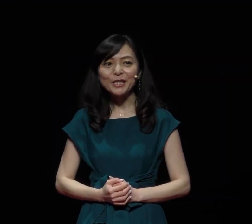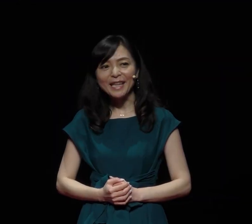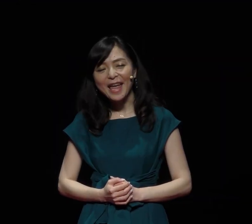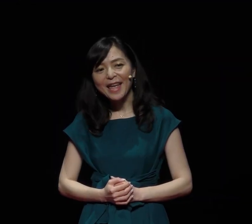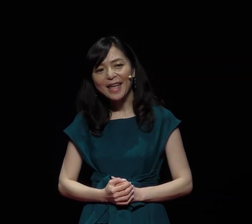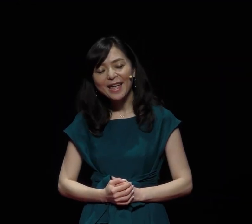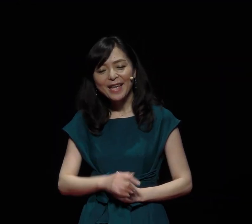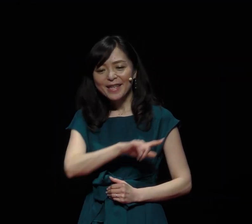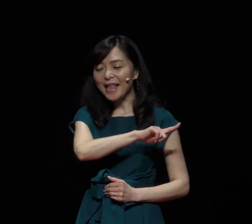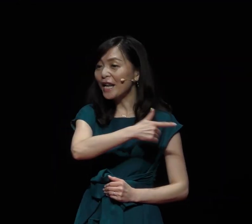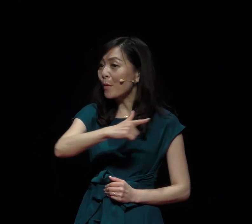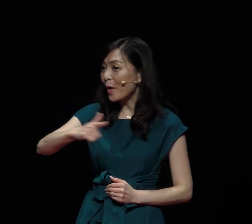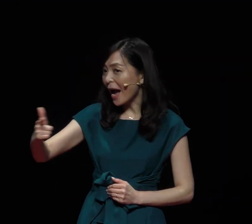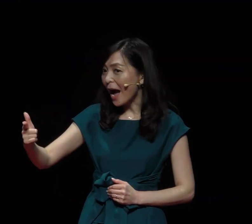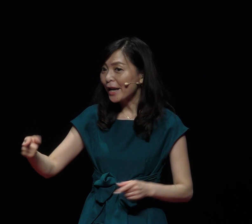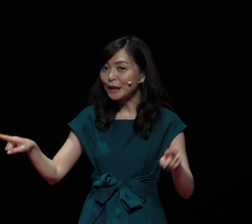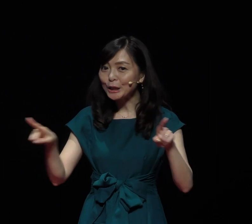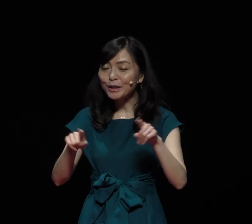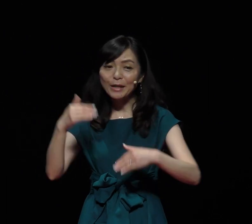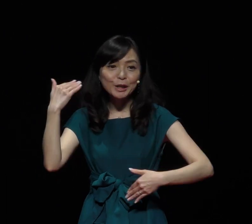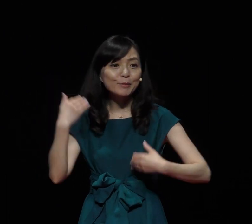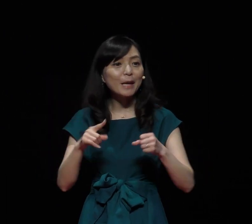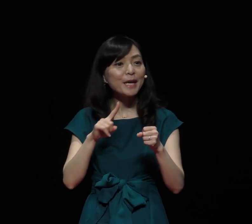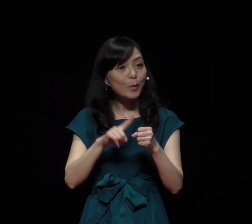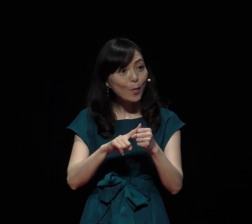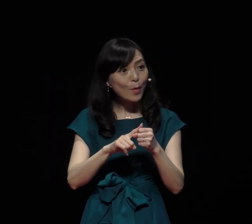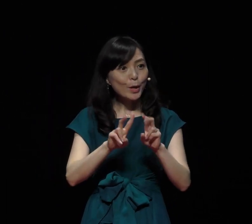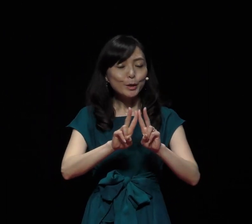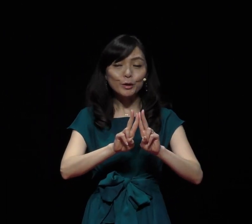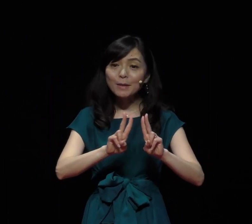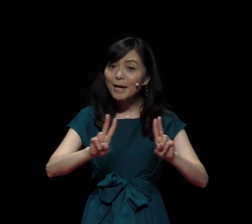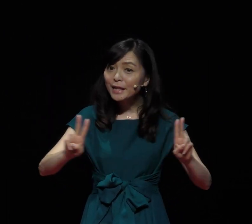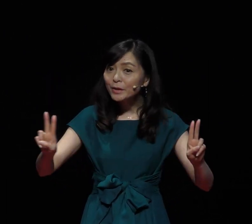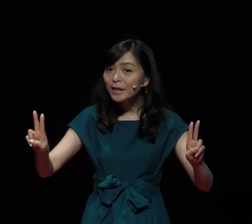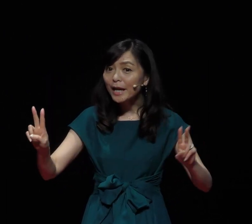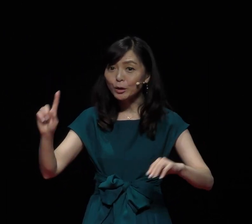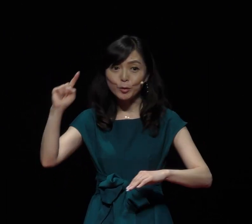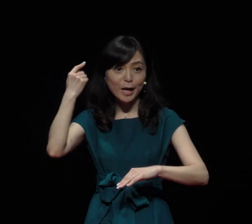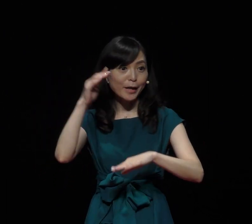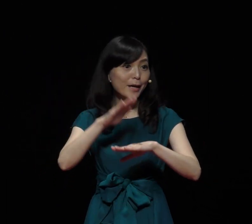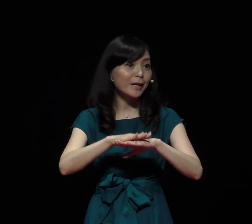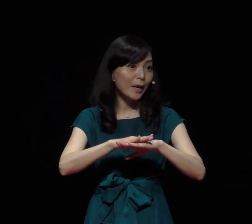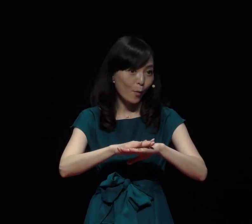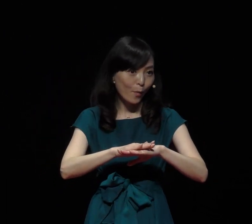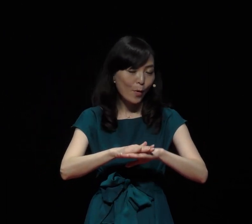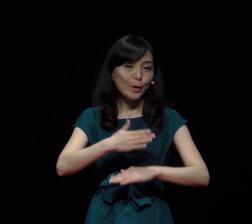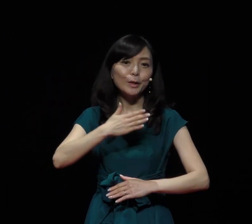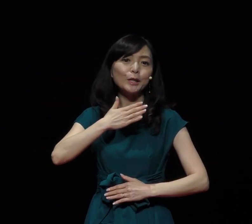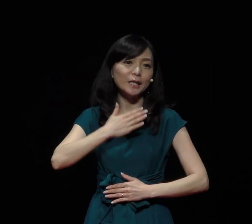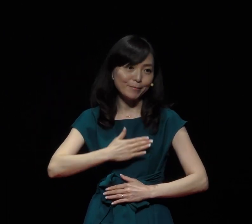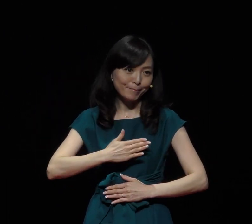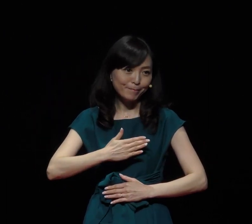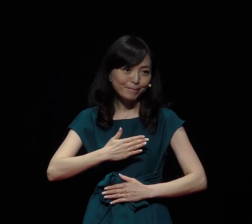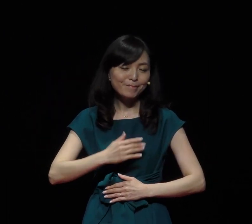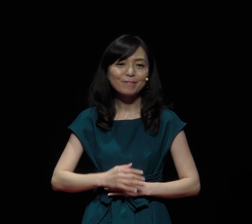Conocí una manera de pensar llamada Diseño Universal para poder disfrutar junto con todos.